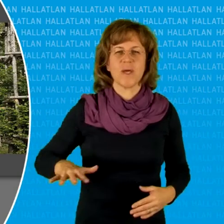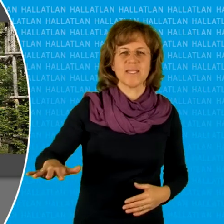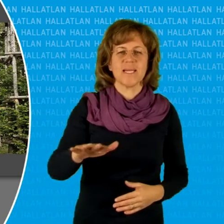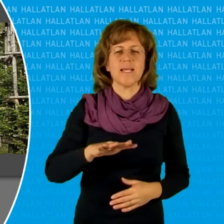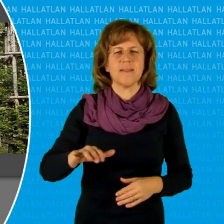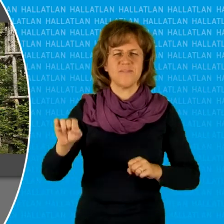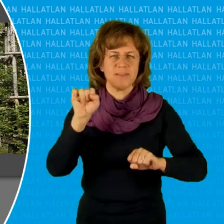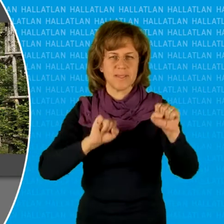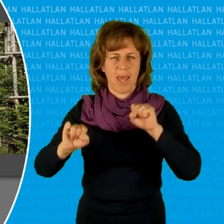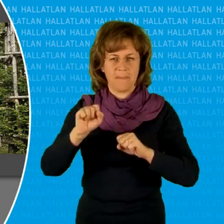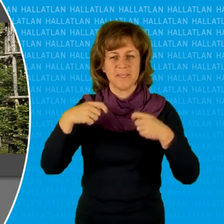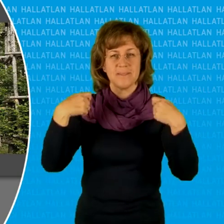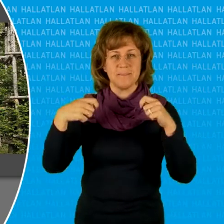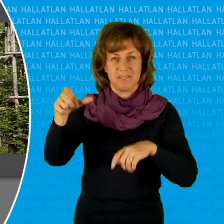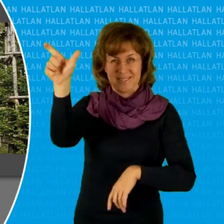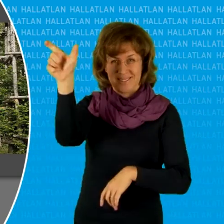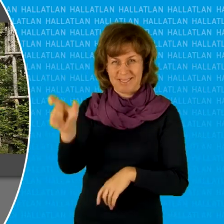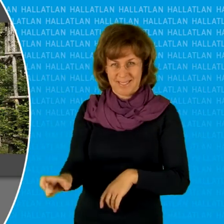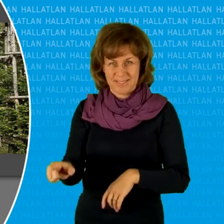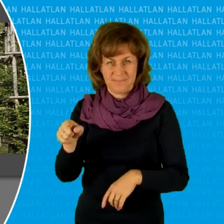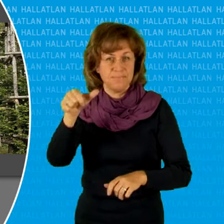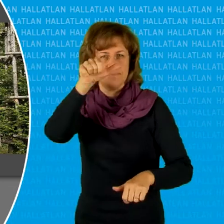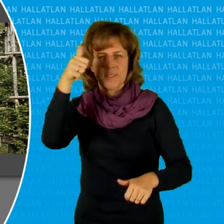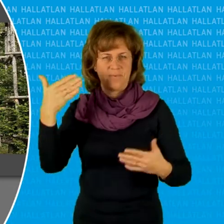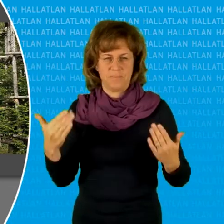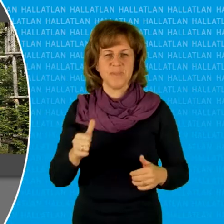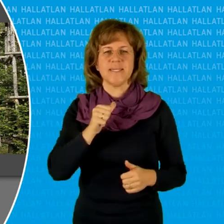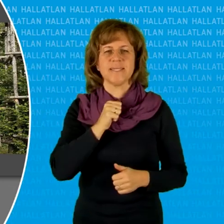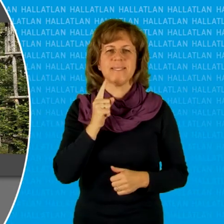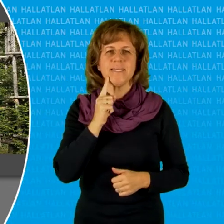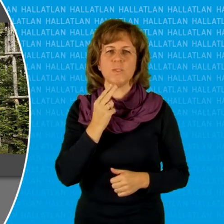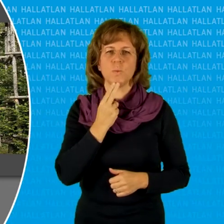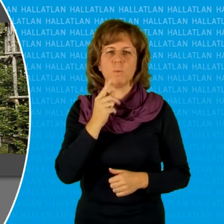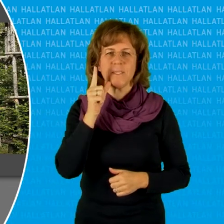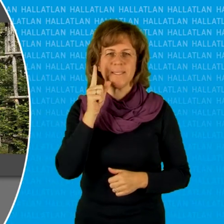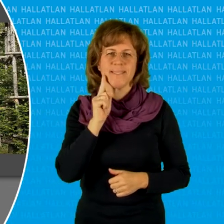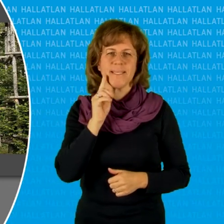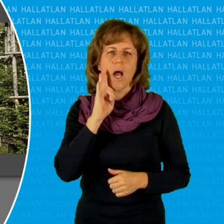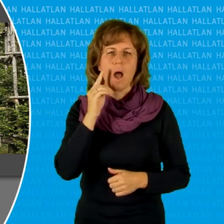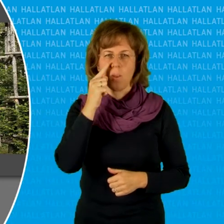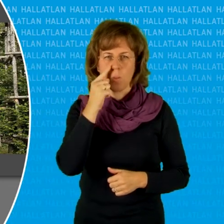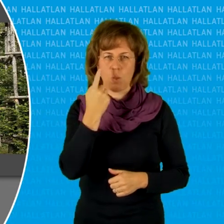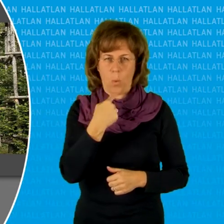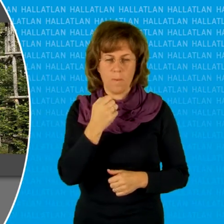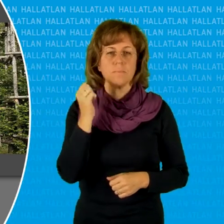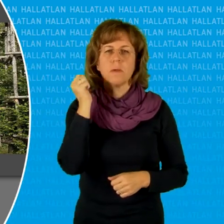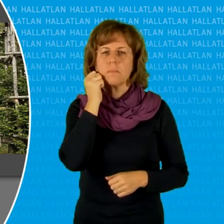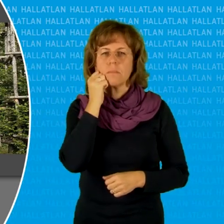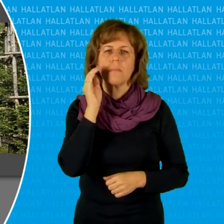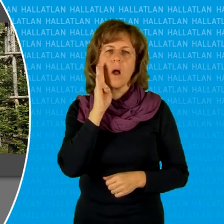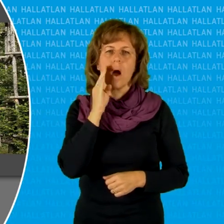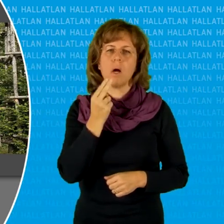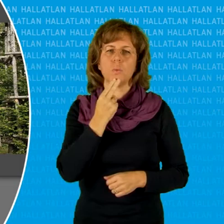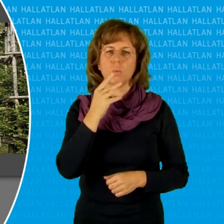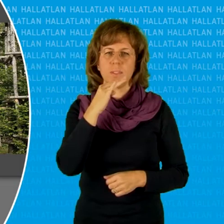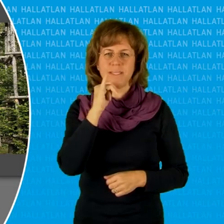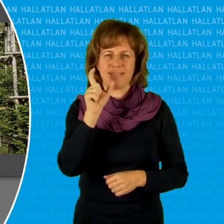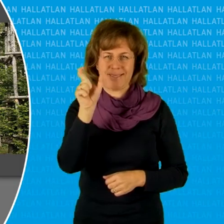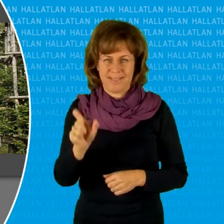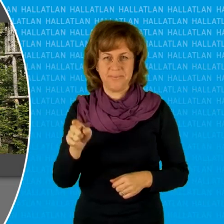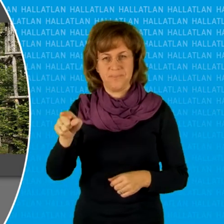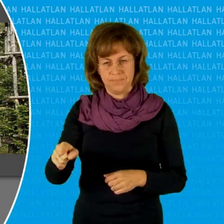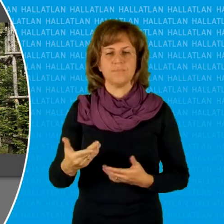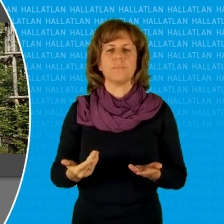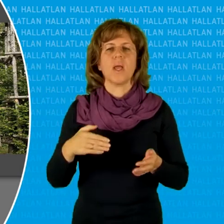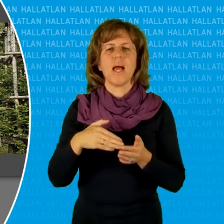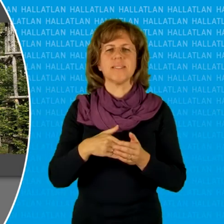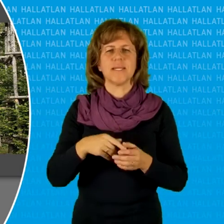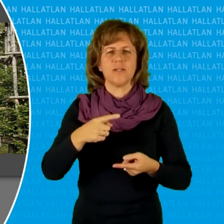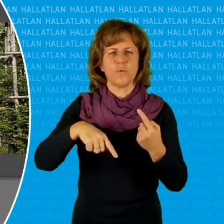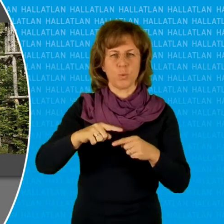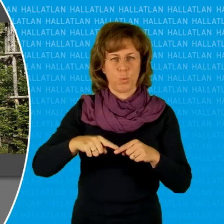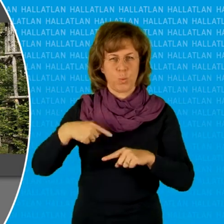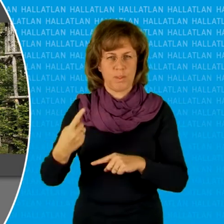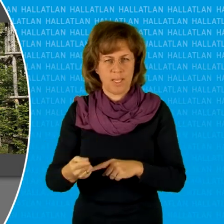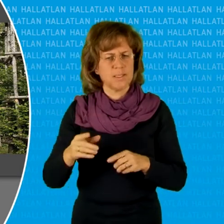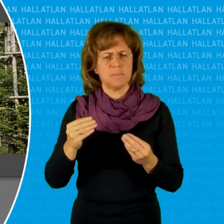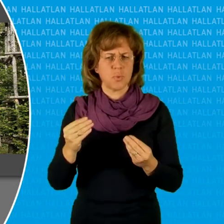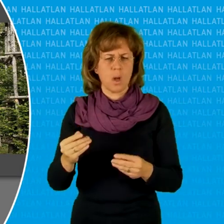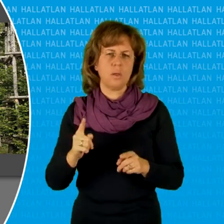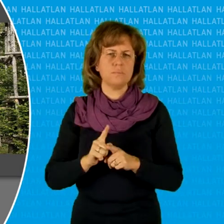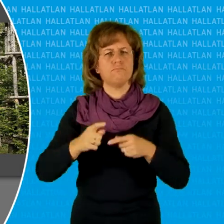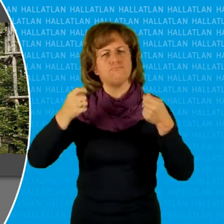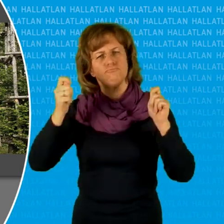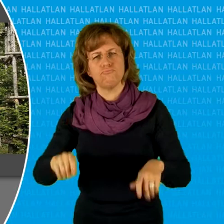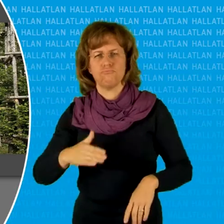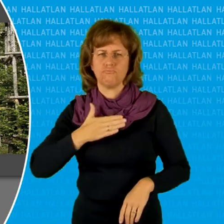Giuliano Mauri környezetvédelmi építész az ezredforduló után nem sokkal határozta el,